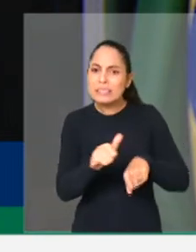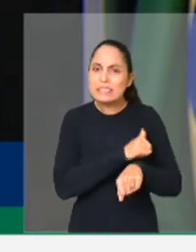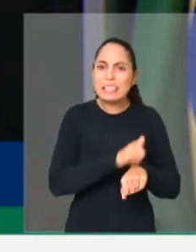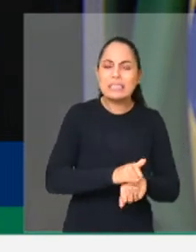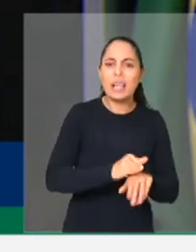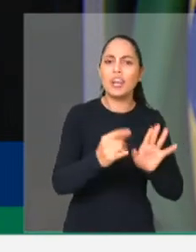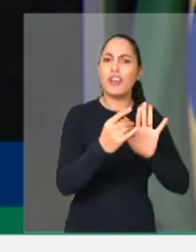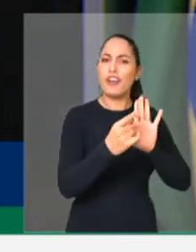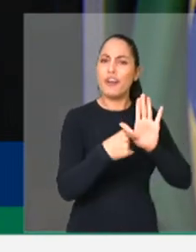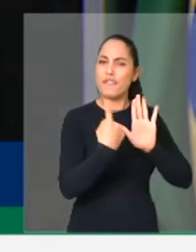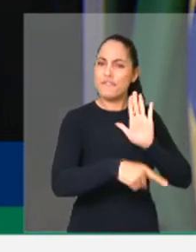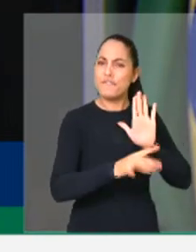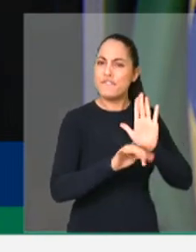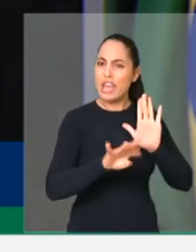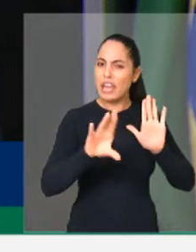PRECATÓRIOS O QUE OCORRE... É QUE ALGUNS PREFEITOS NÃO